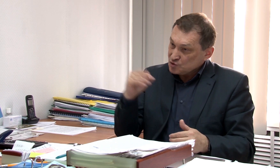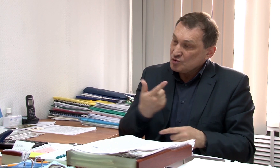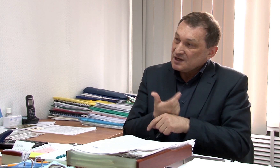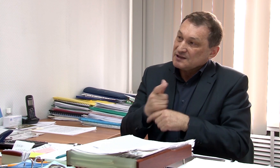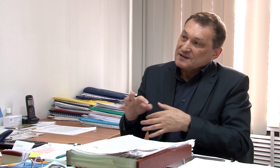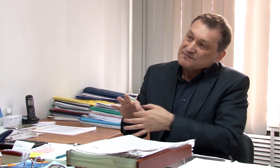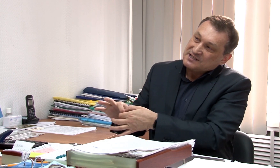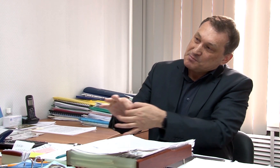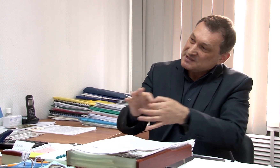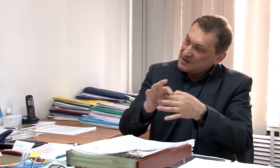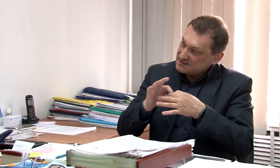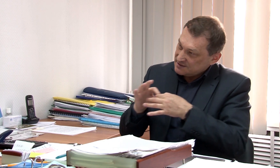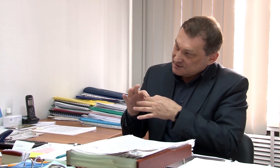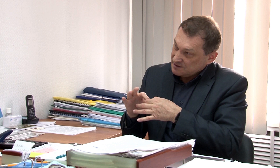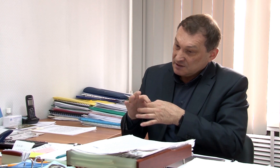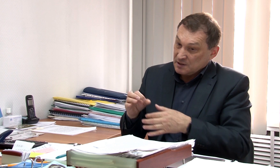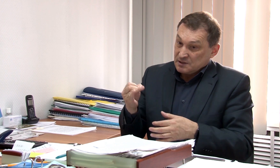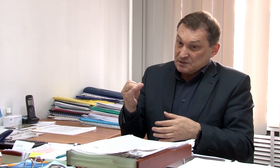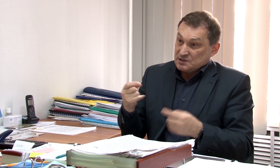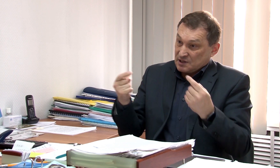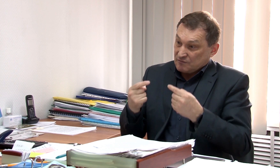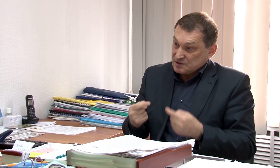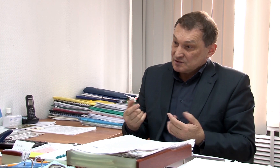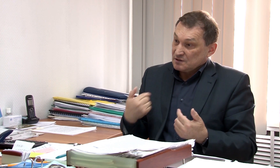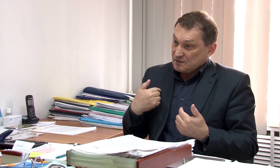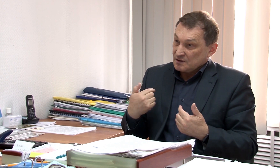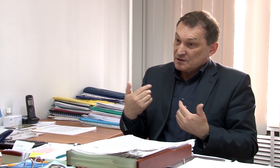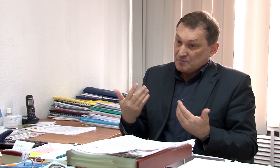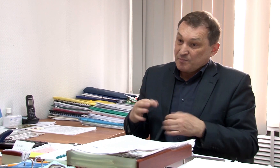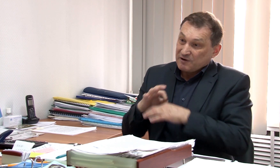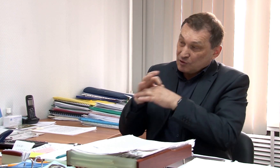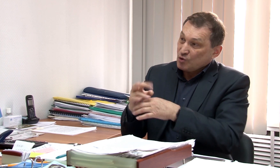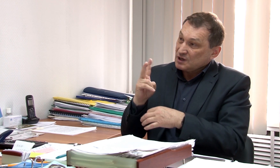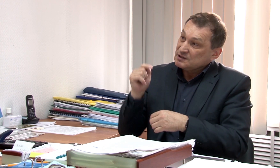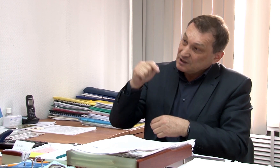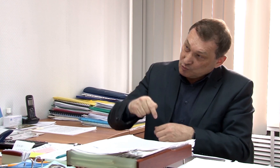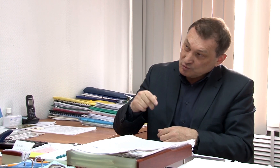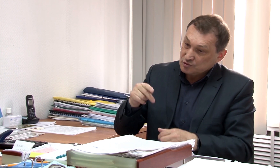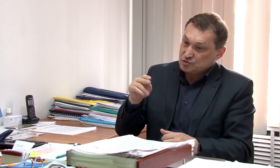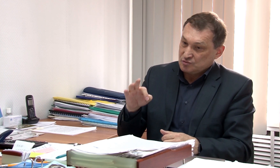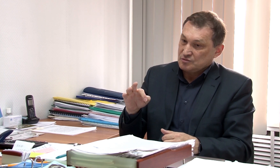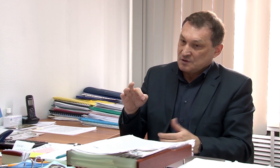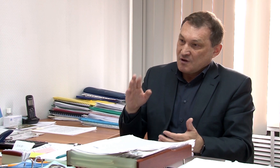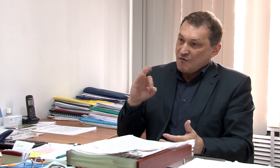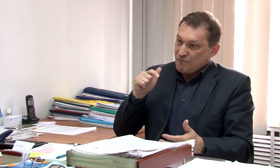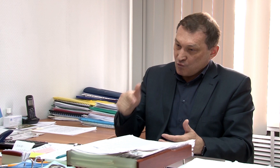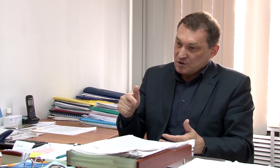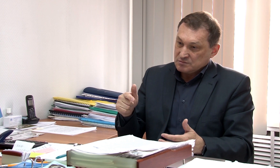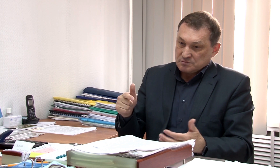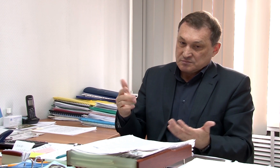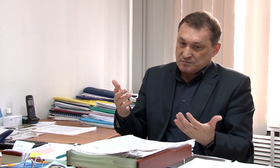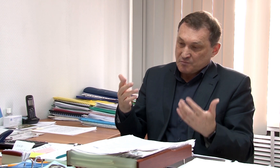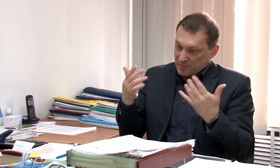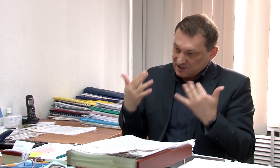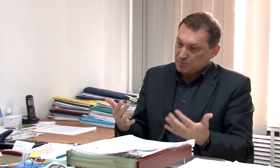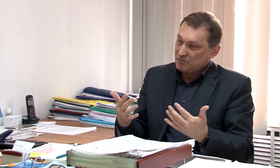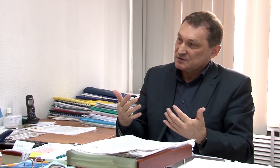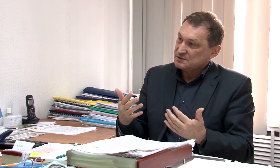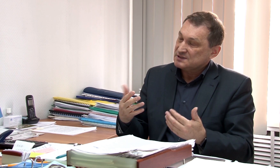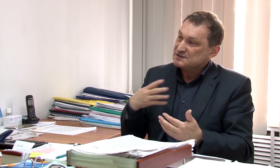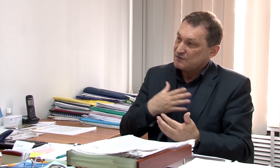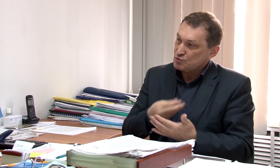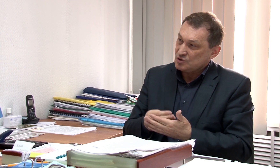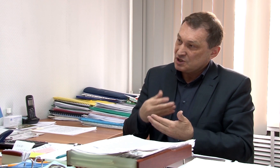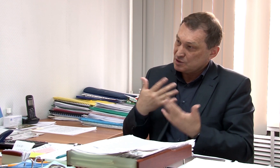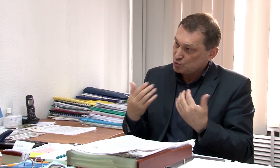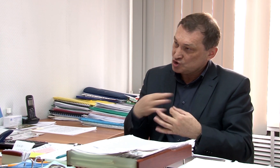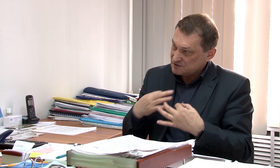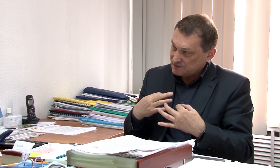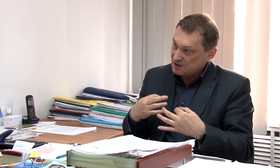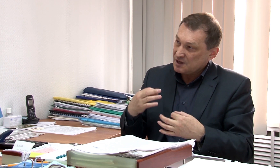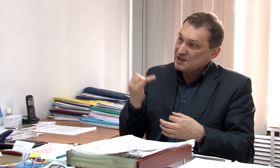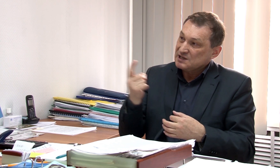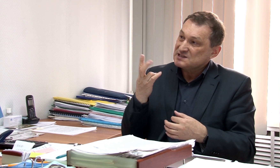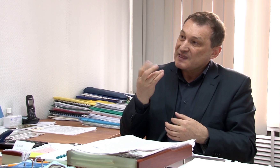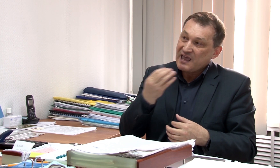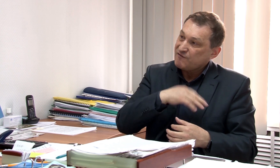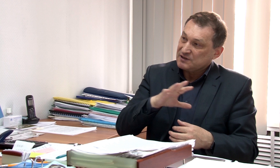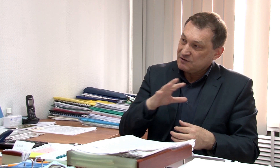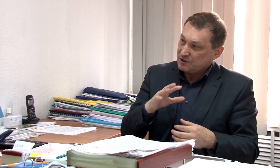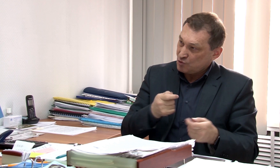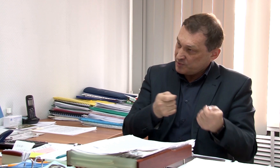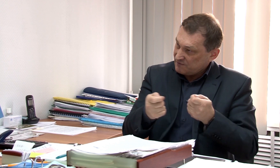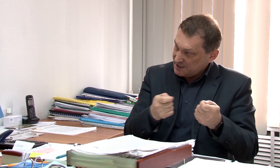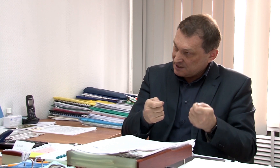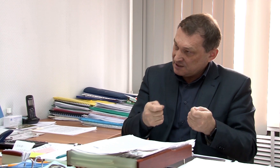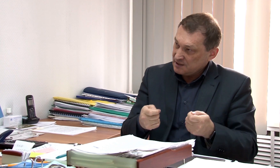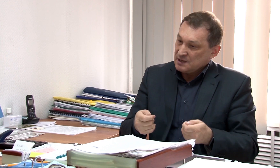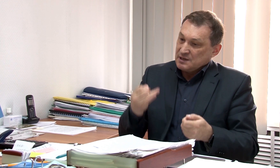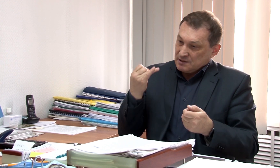Всё это взаимосвязано и, соответственно, привело к тому, что ВОГ потребовал своё имущество назад, с целью восстановить эффективное управление им.